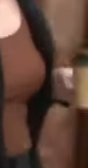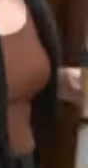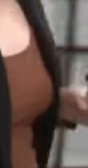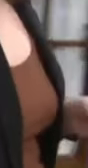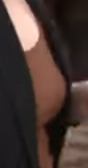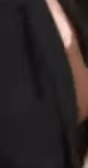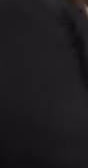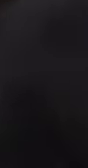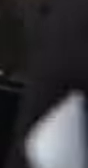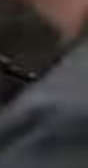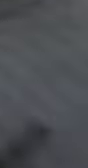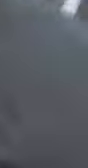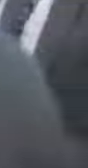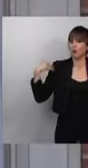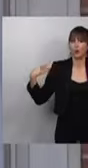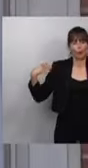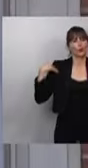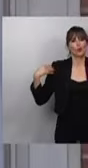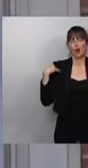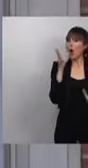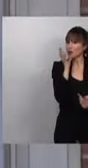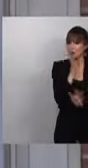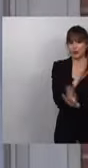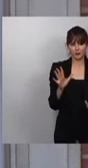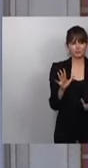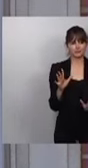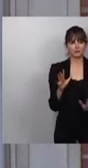ahora vienen unas elecciones catalanas luego vendrán unas elecciones europeas y a ver cuánto